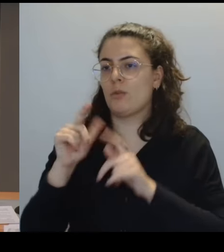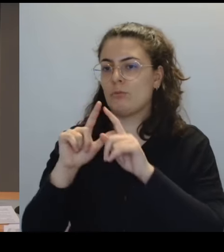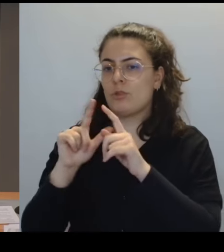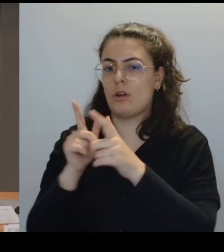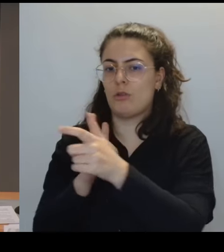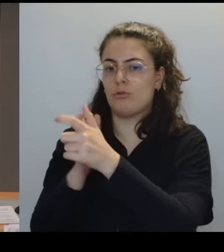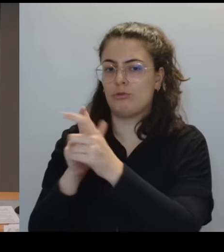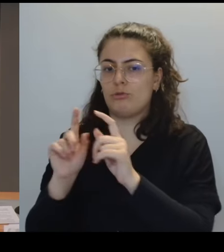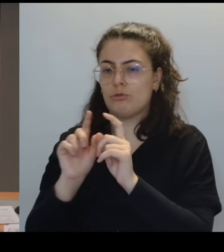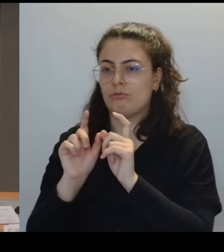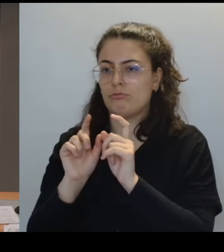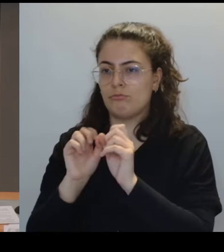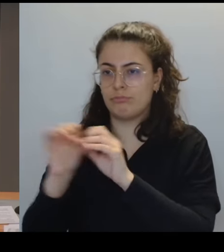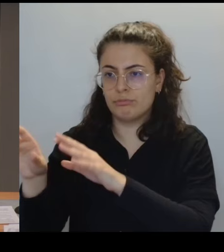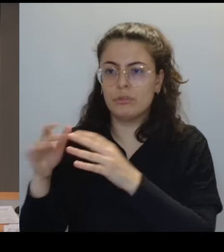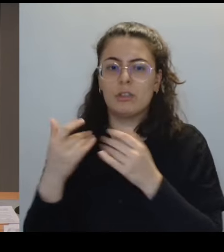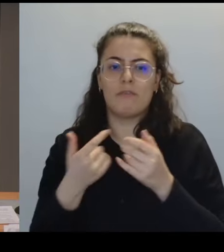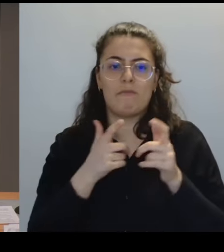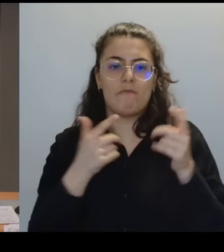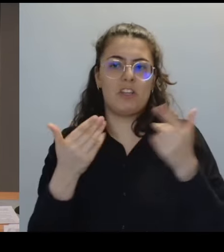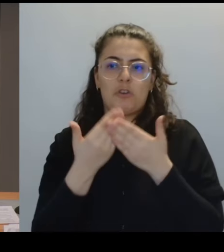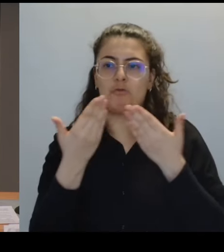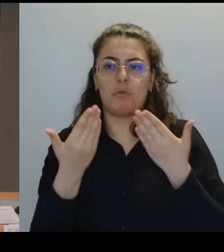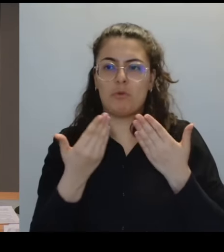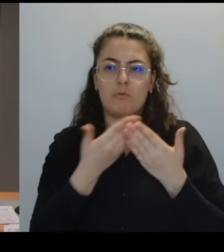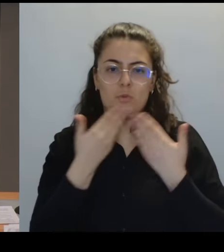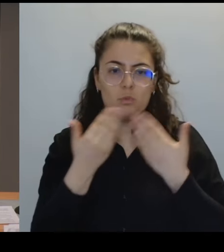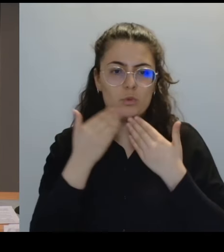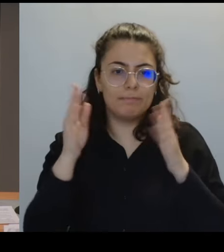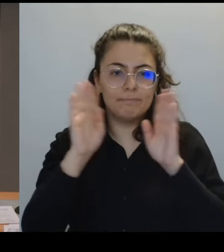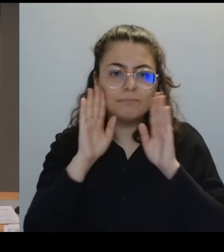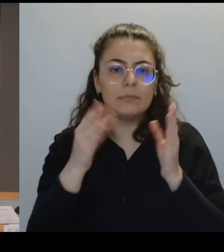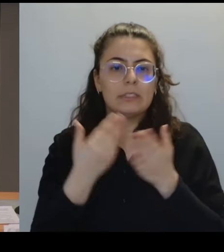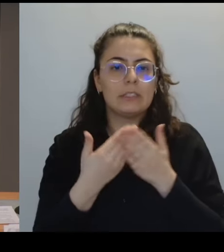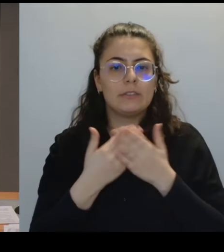wir so. Ich rufe auf Tagesordnungspunkt 16, Vorlage zur